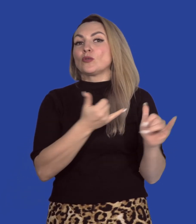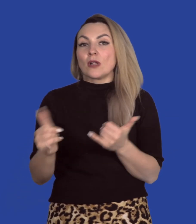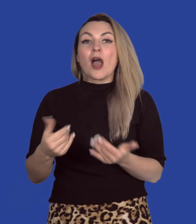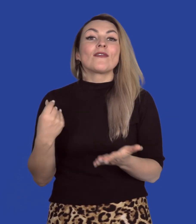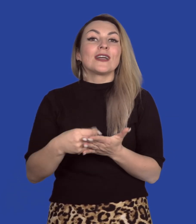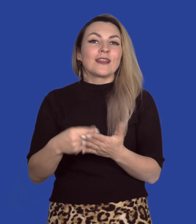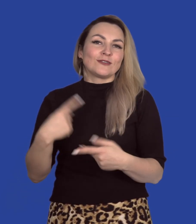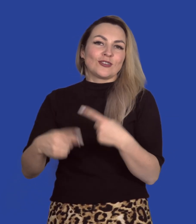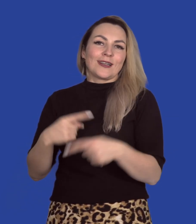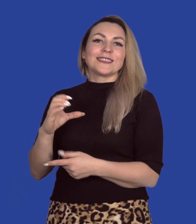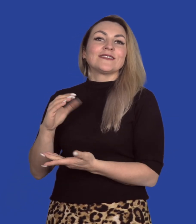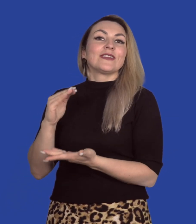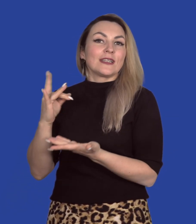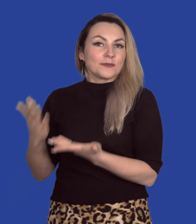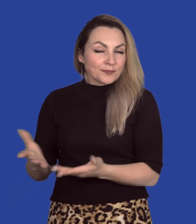и эту услугу финансирует СФР.